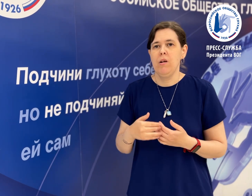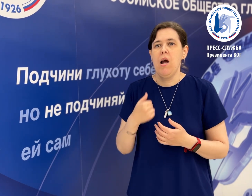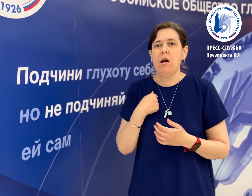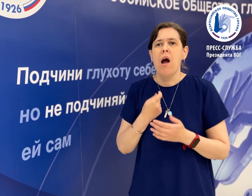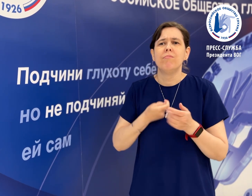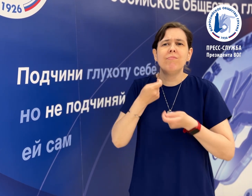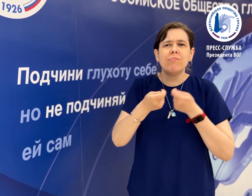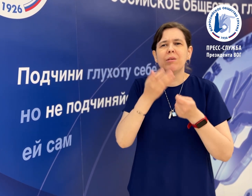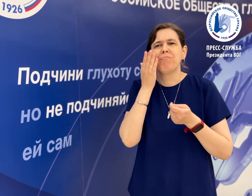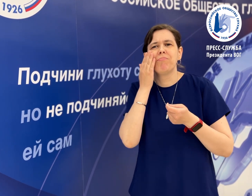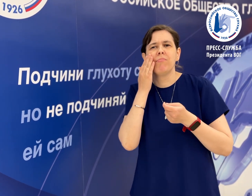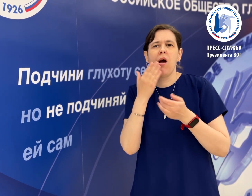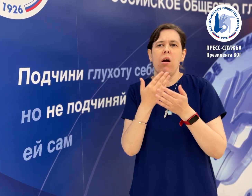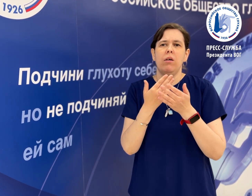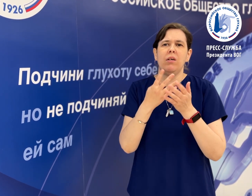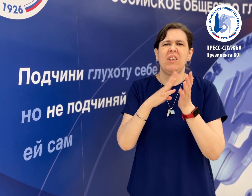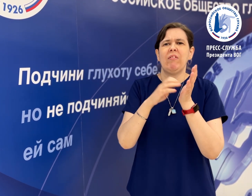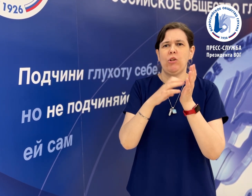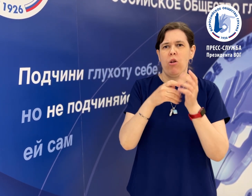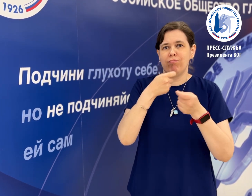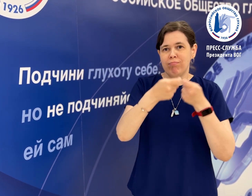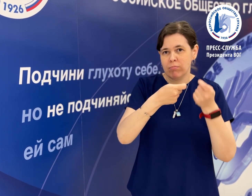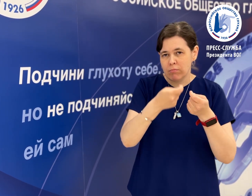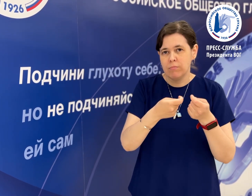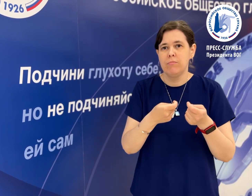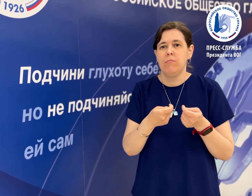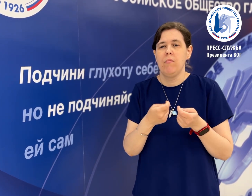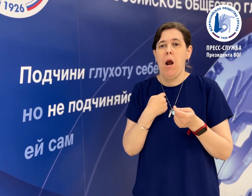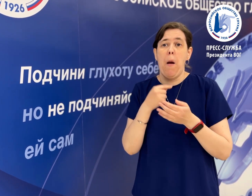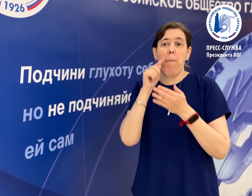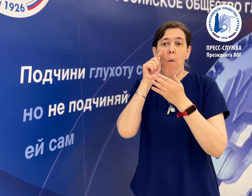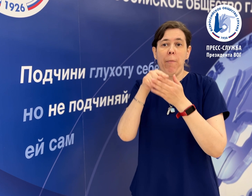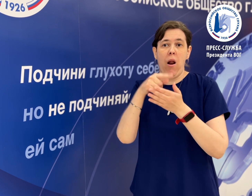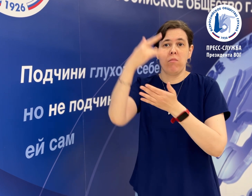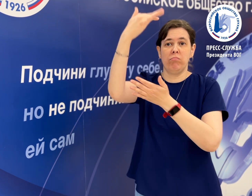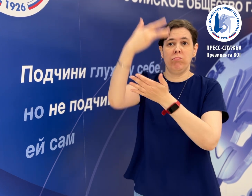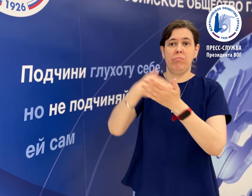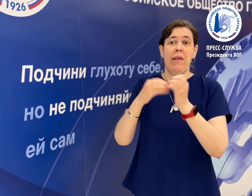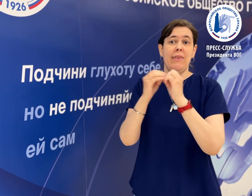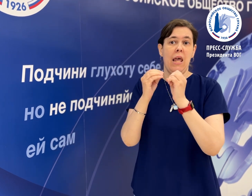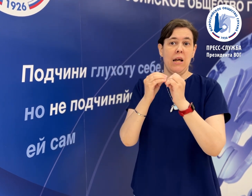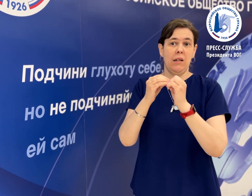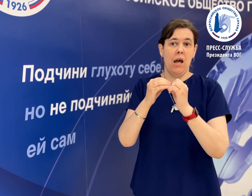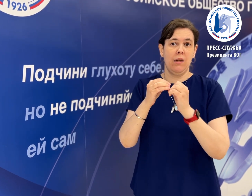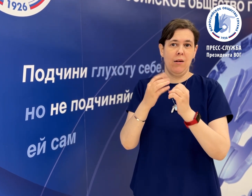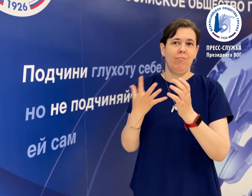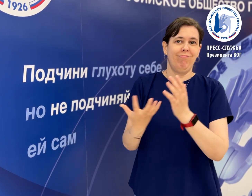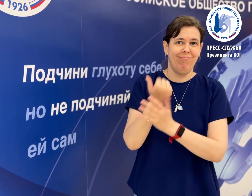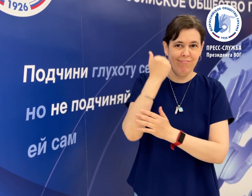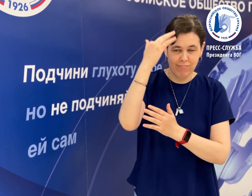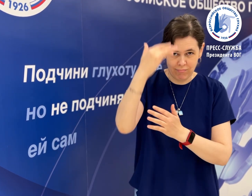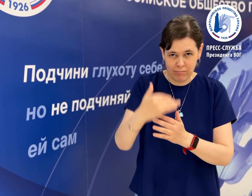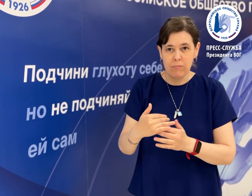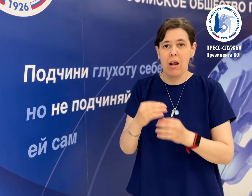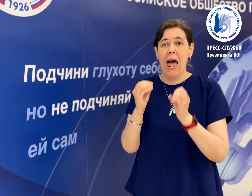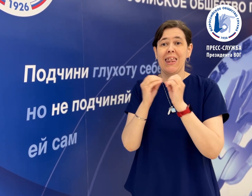На этот проект было подано около 900 заявок. Я попала в список 10 отобранных.